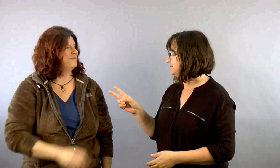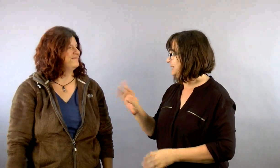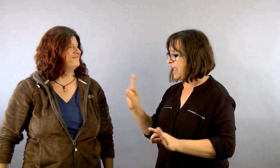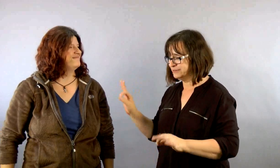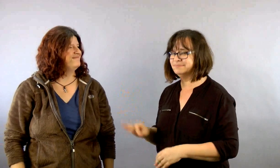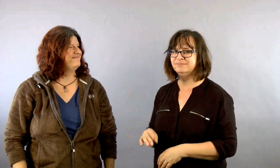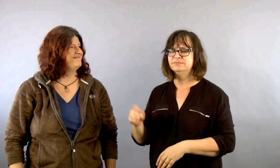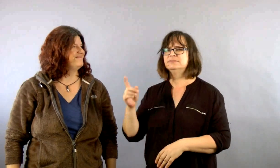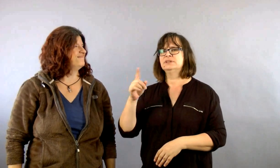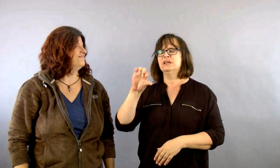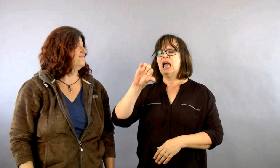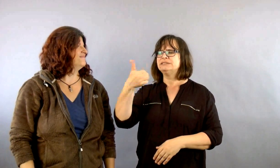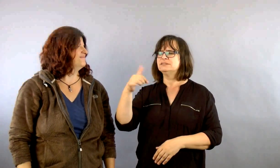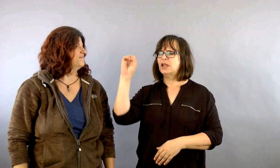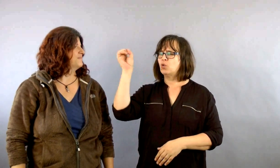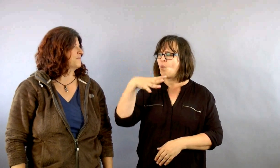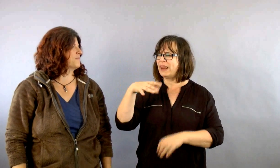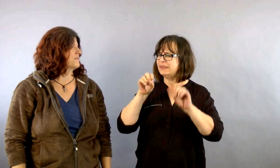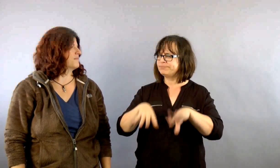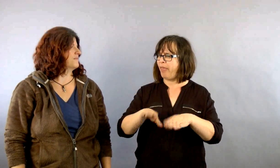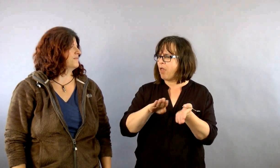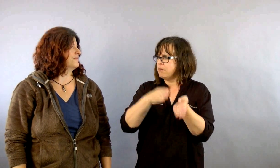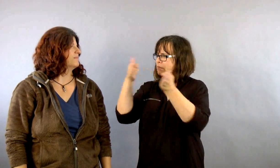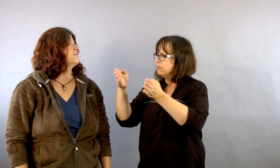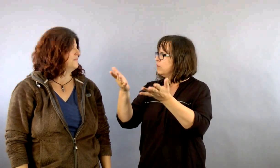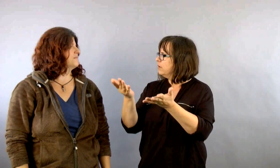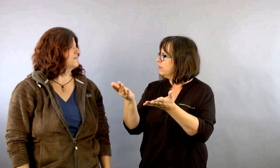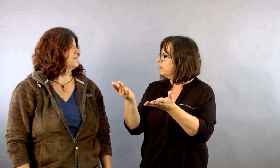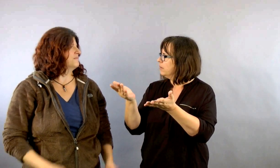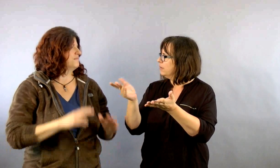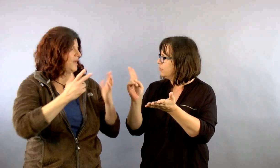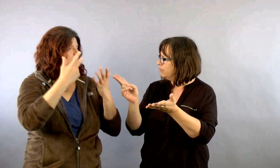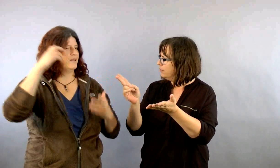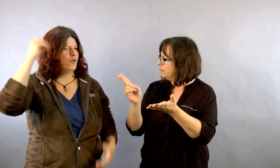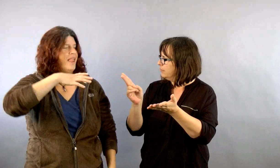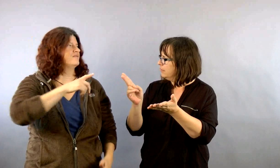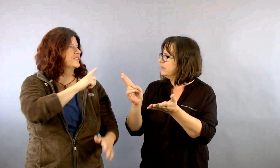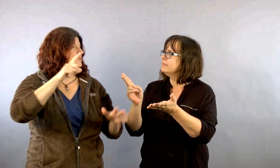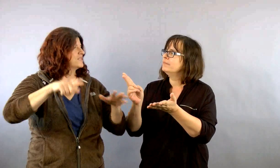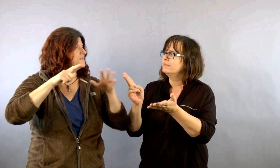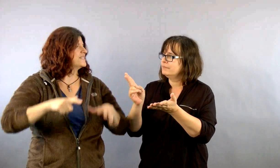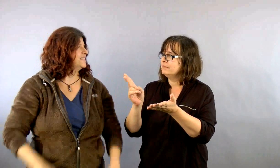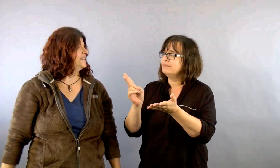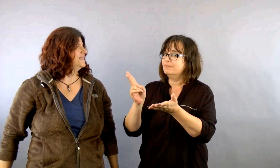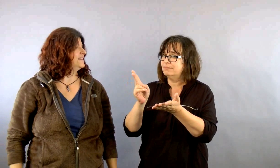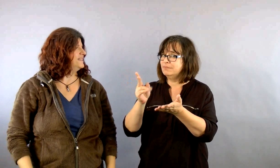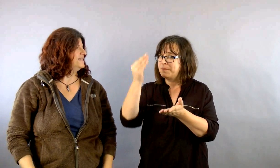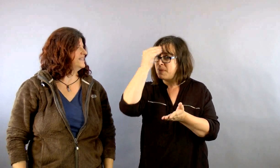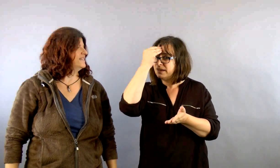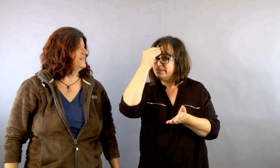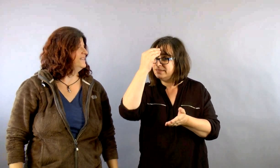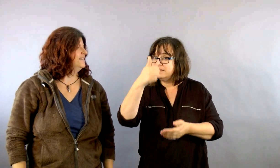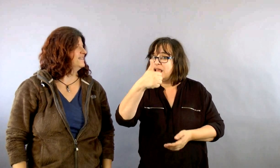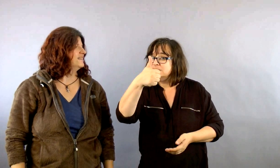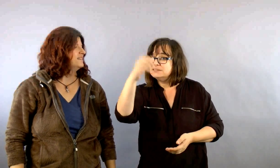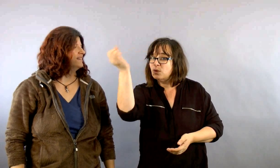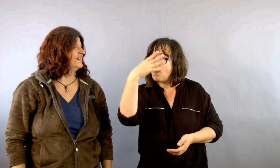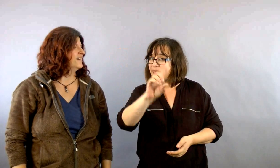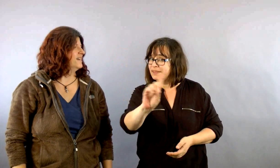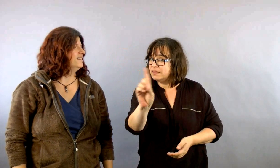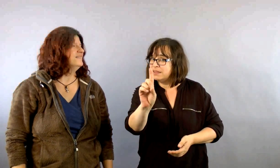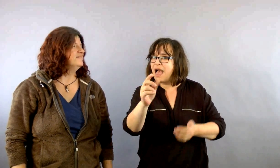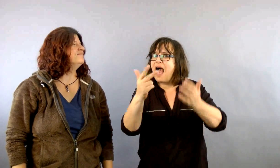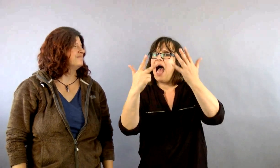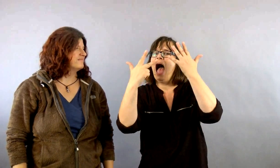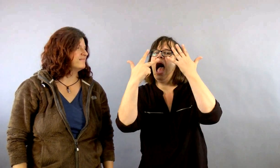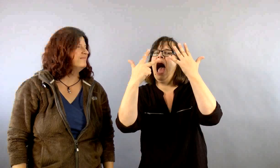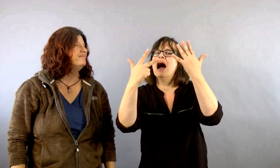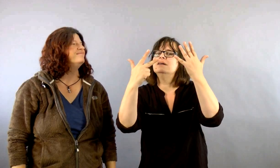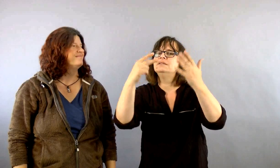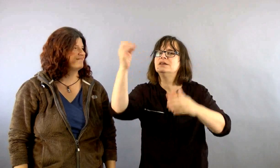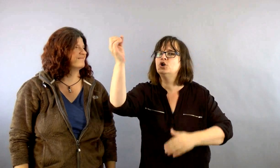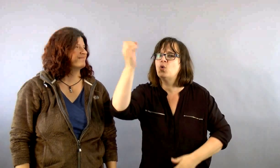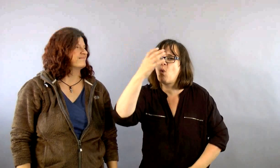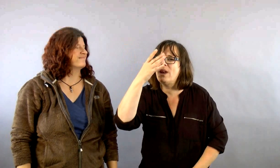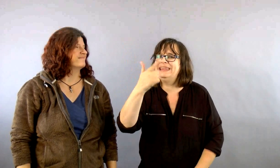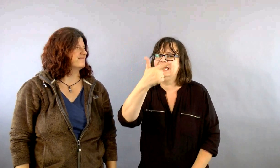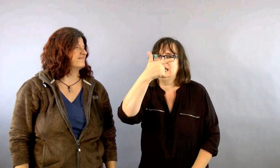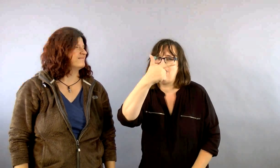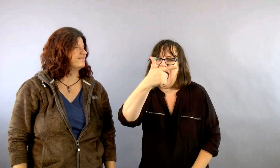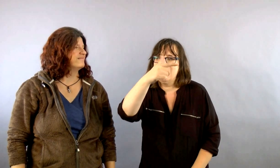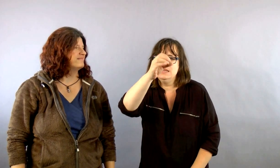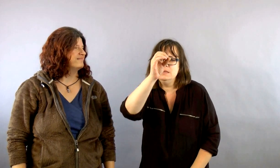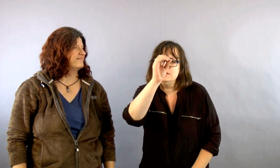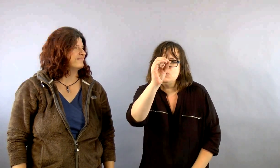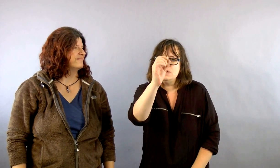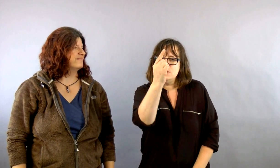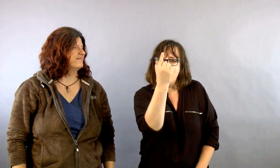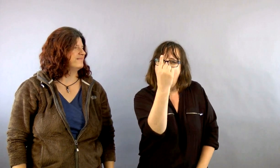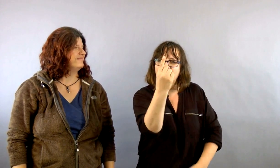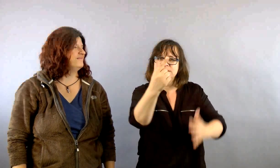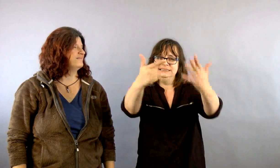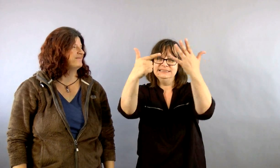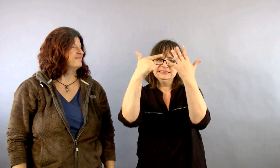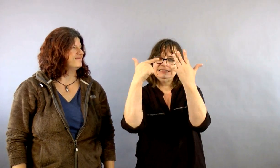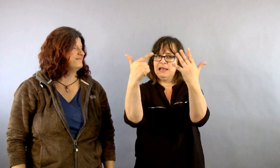Nicht am ersten Juli, sondern verschoben auf 8. Juli 2017